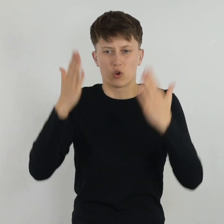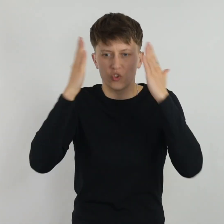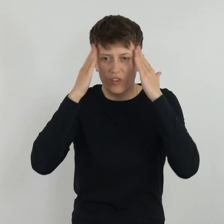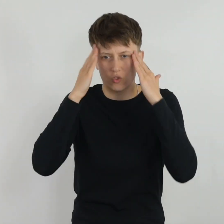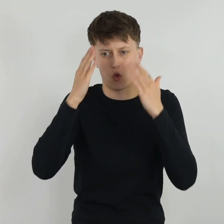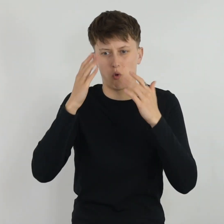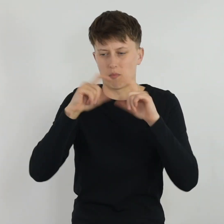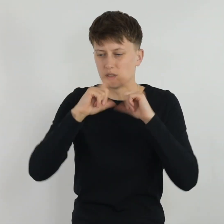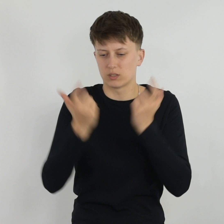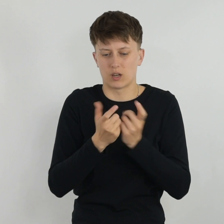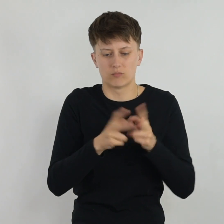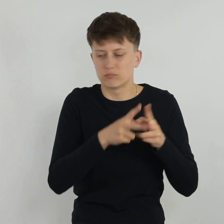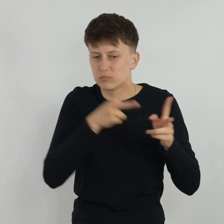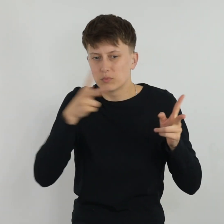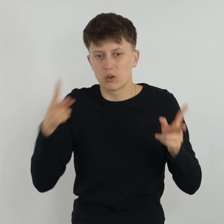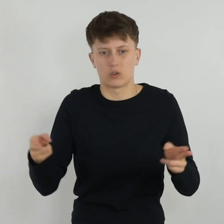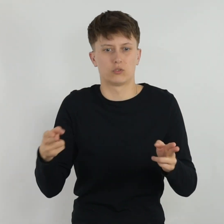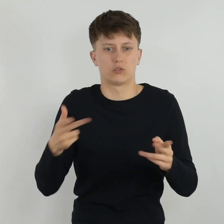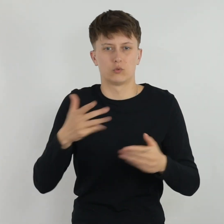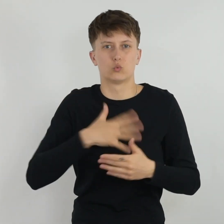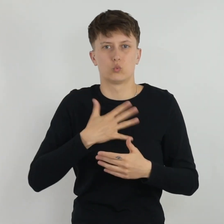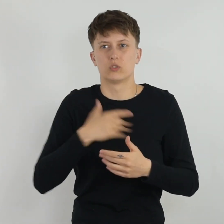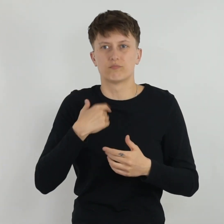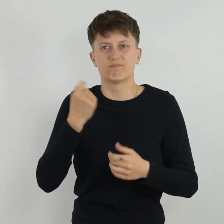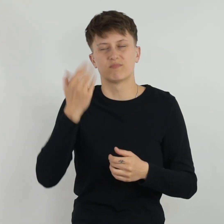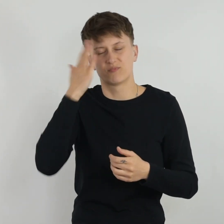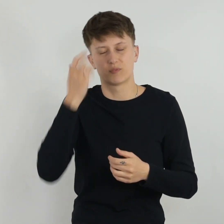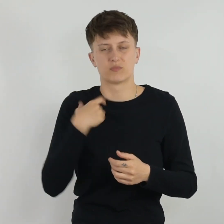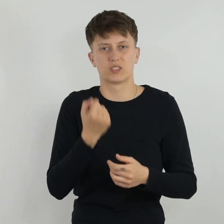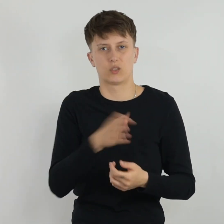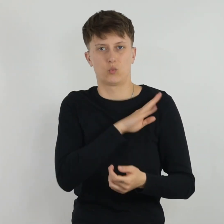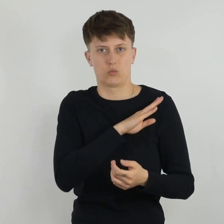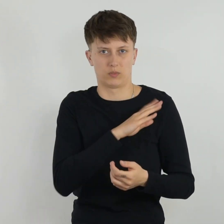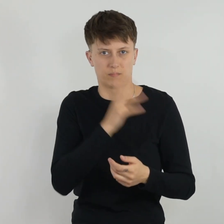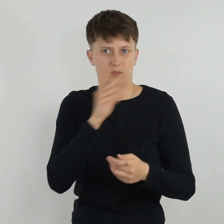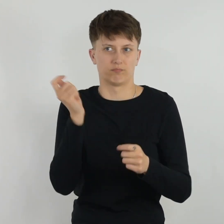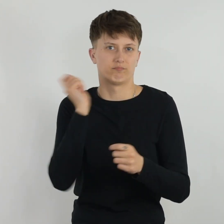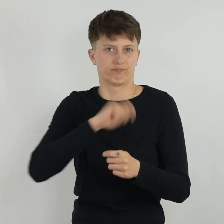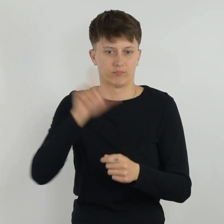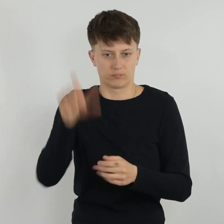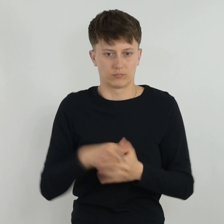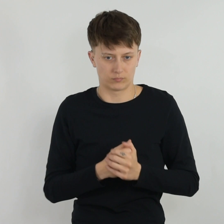całego procesu egzekucji.